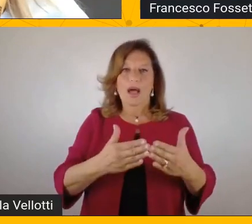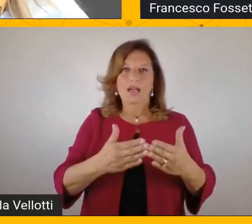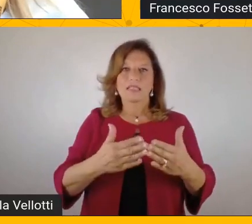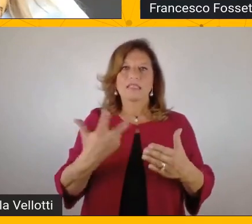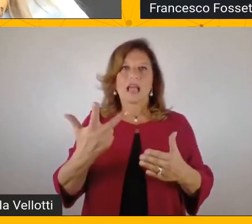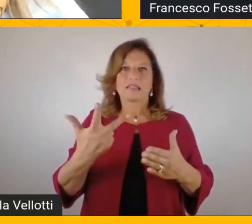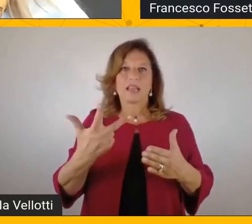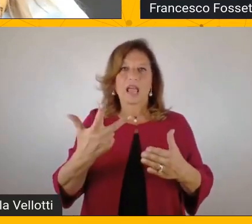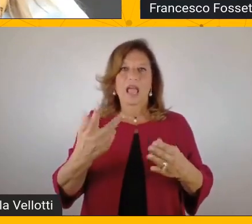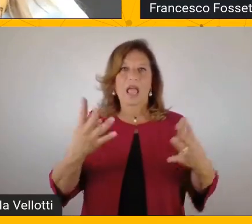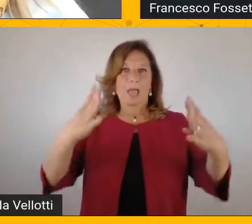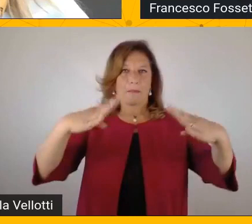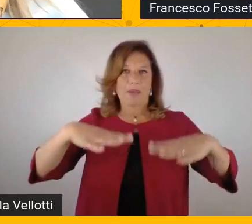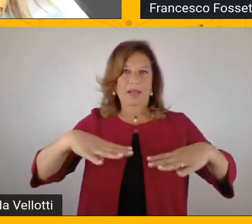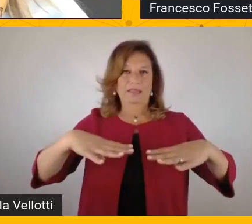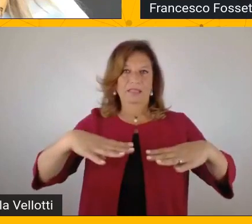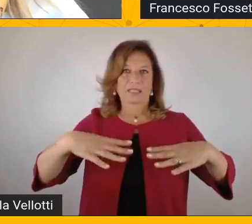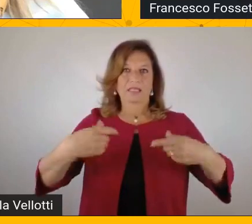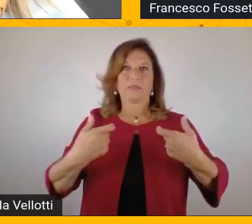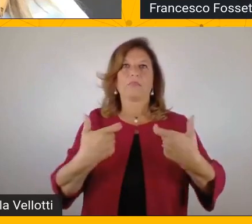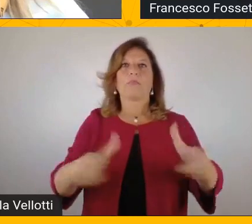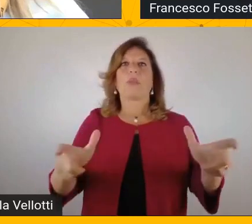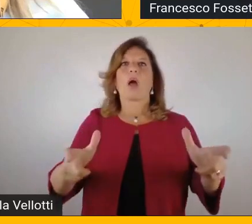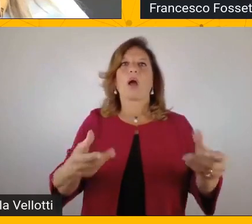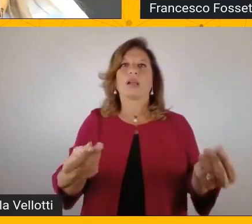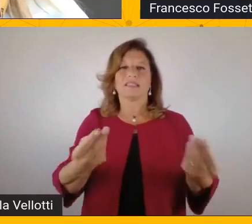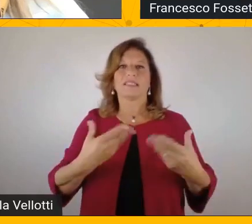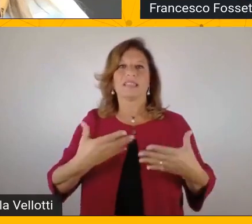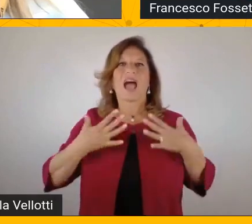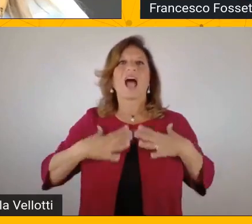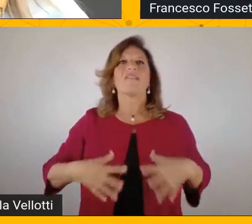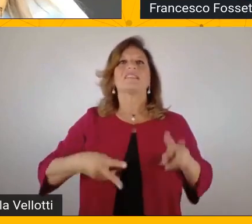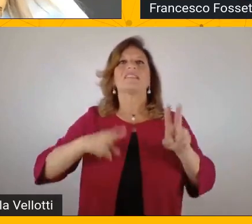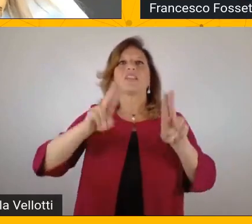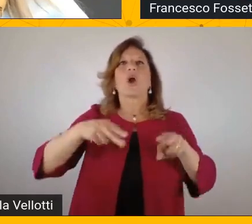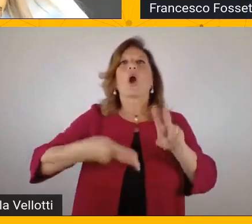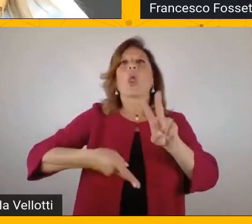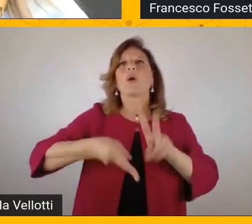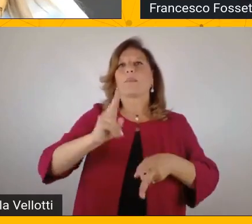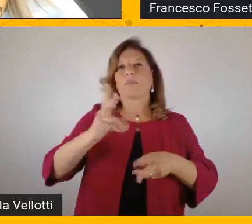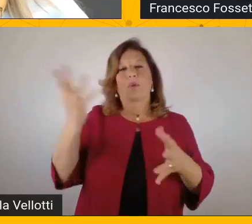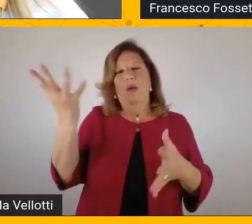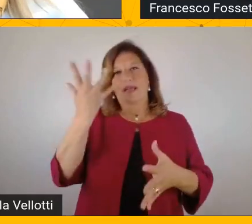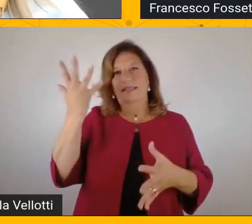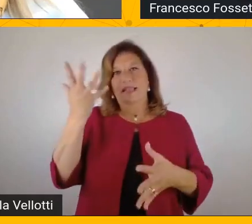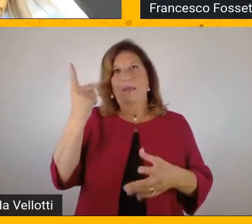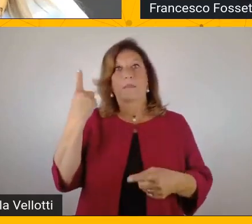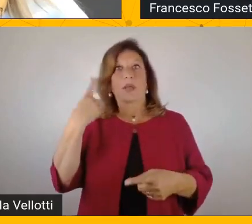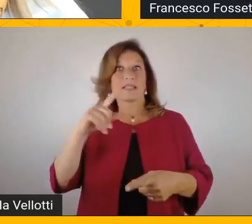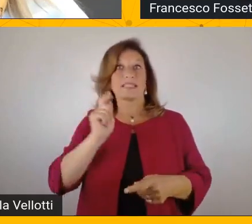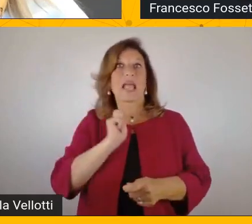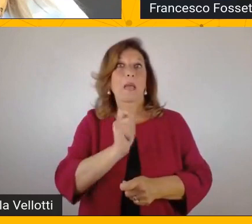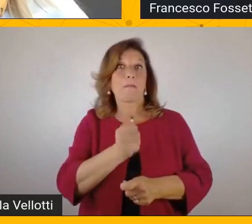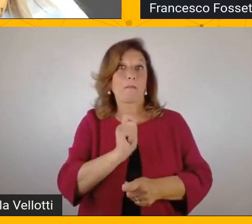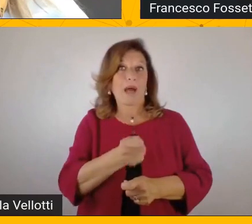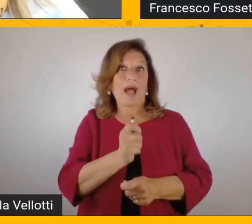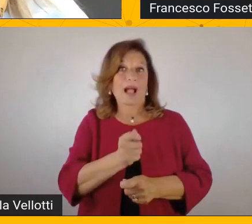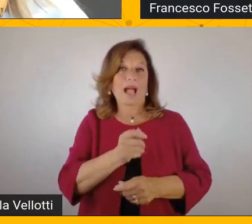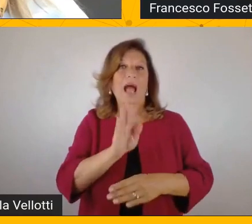sblocchi eh un vestito più colorato diciamo così. Se tu